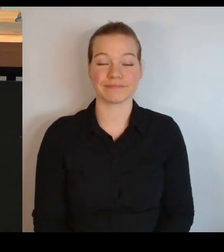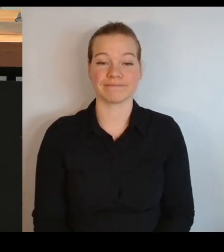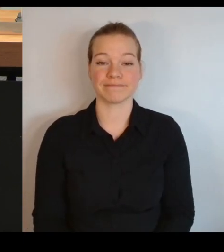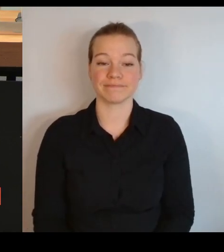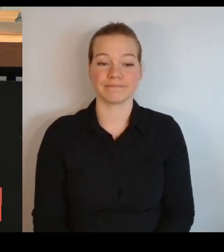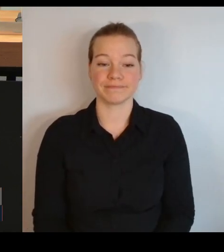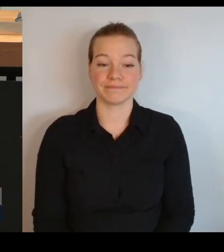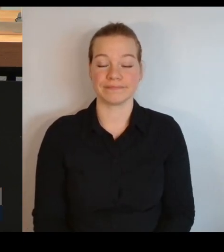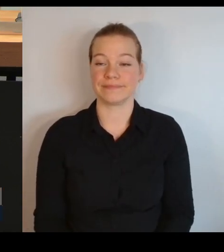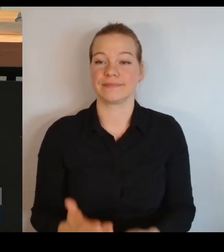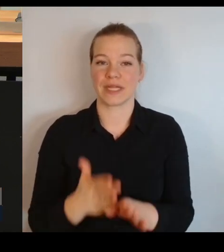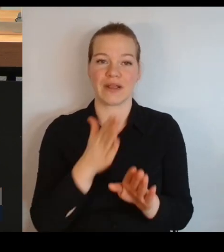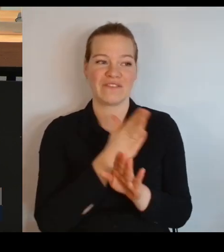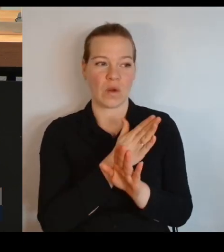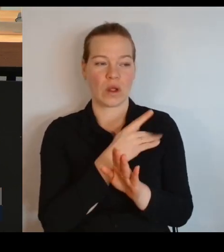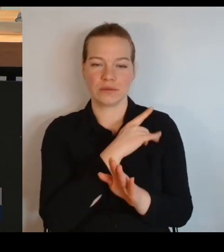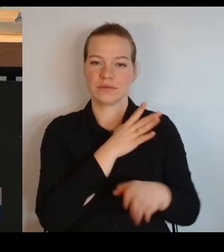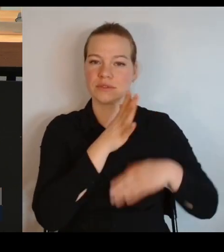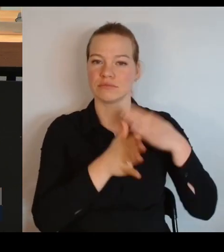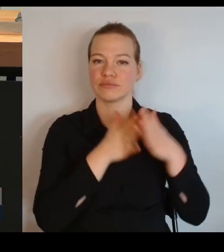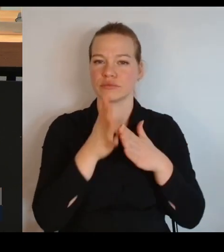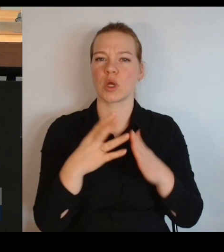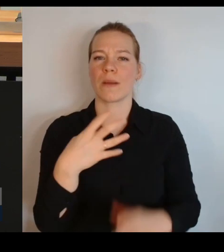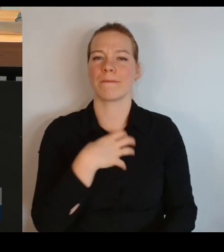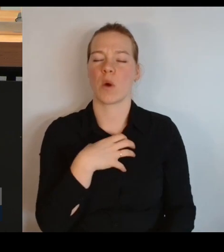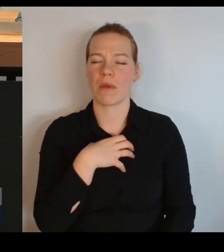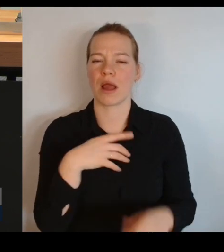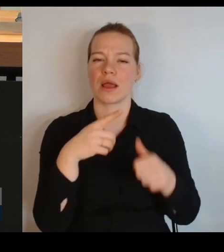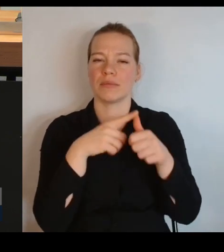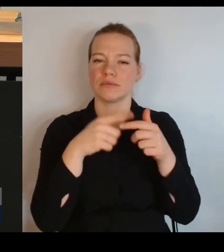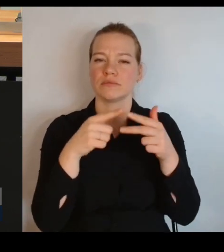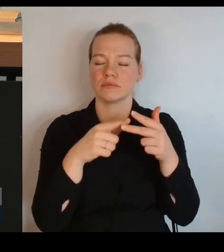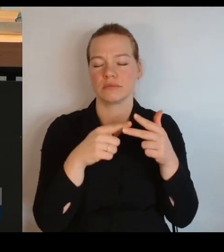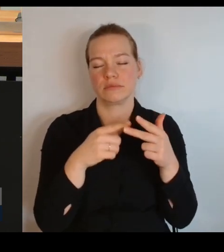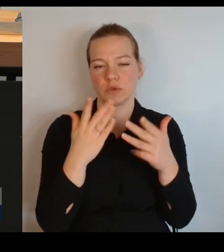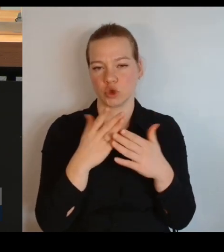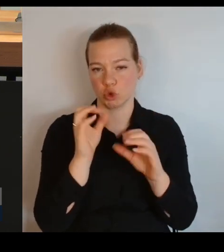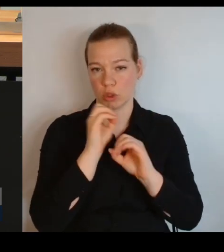Auch wir finden, dass es abgesichert sein muss, dass alle Menschen